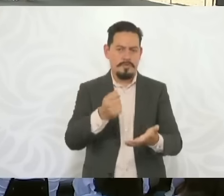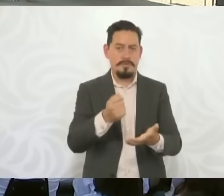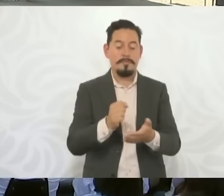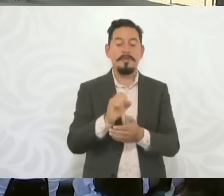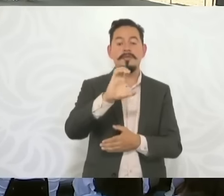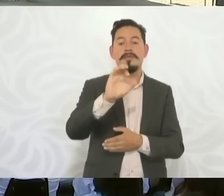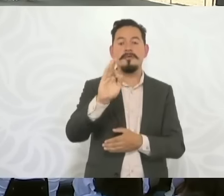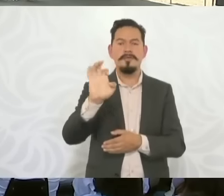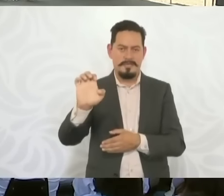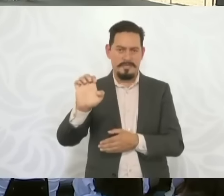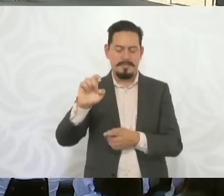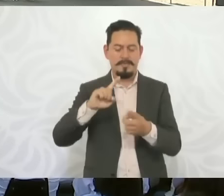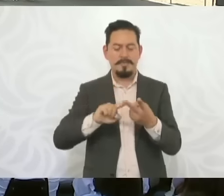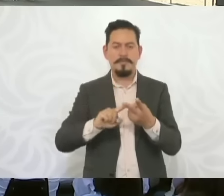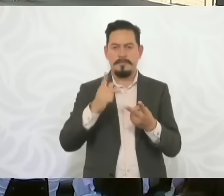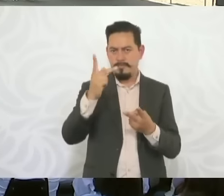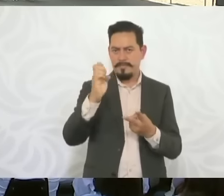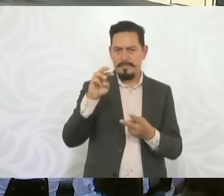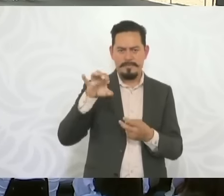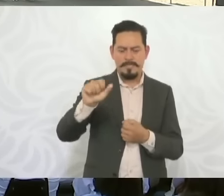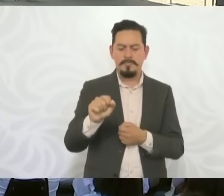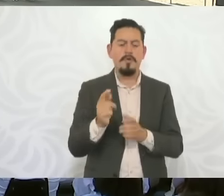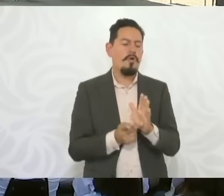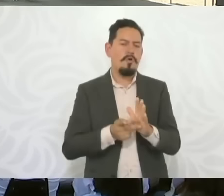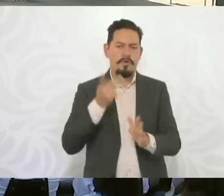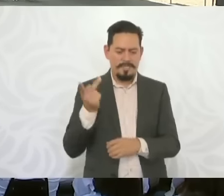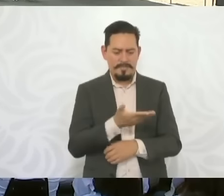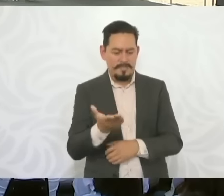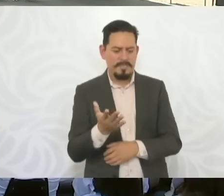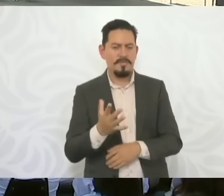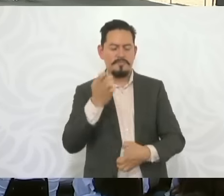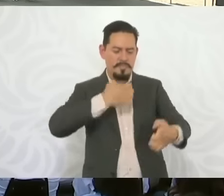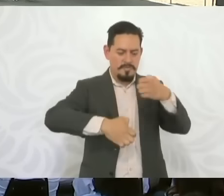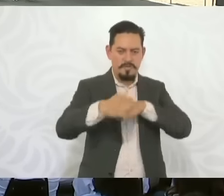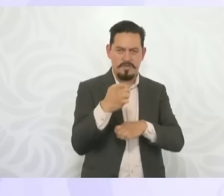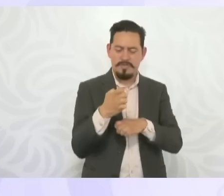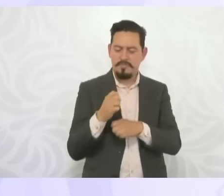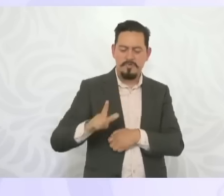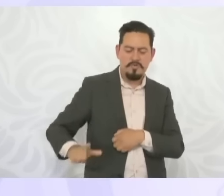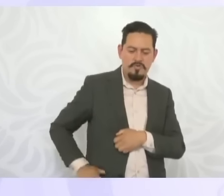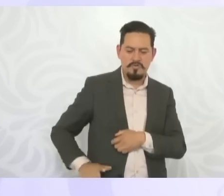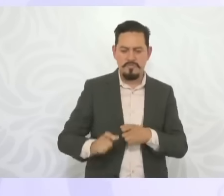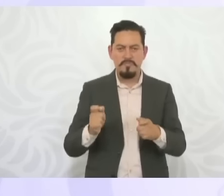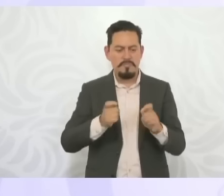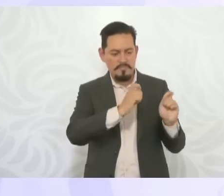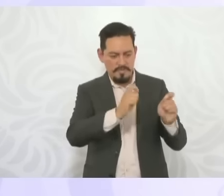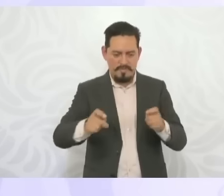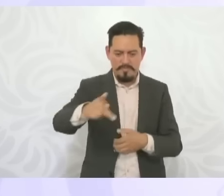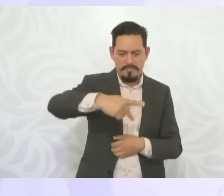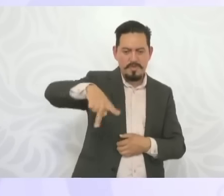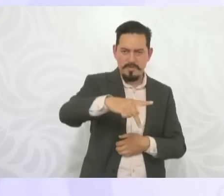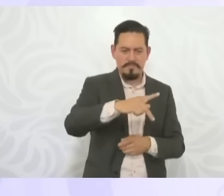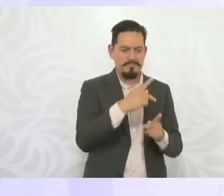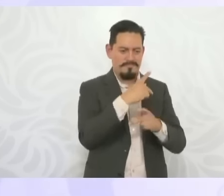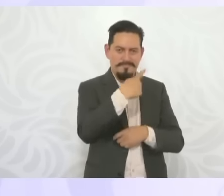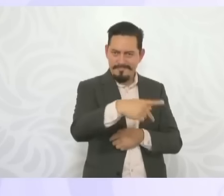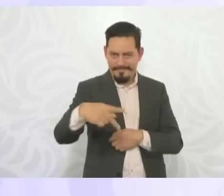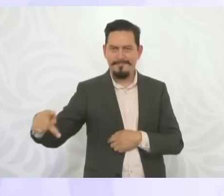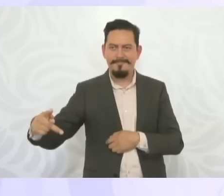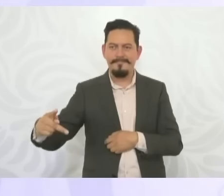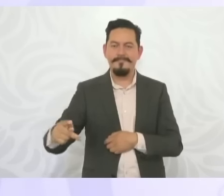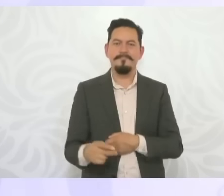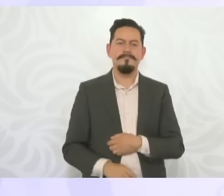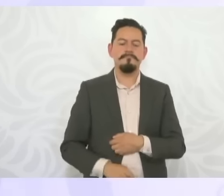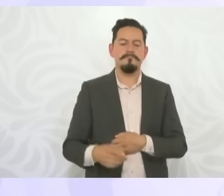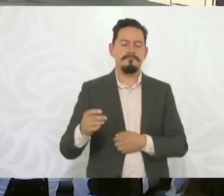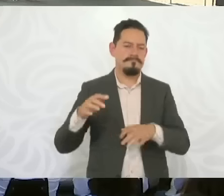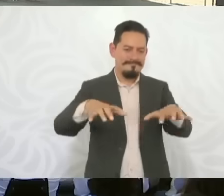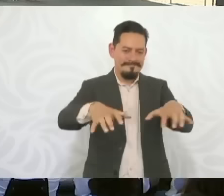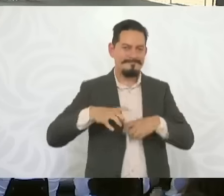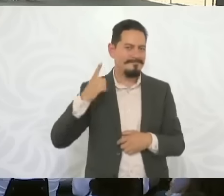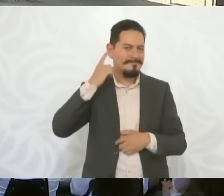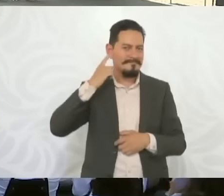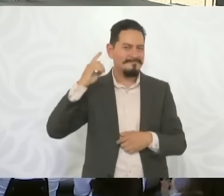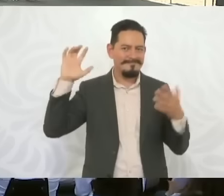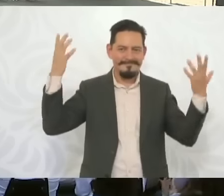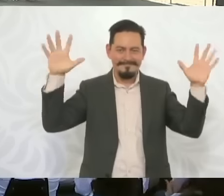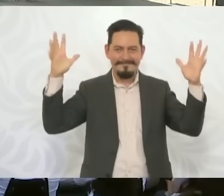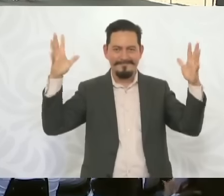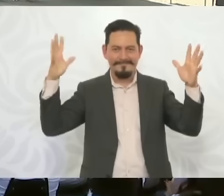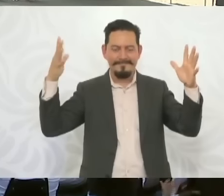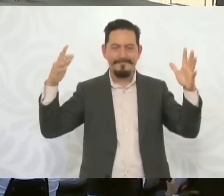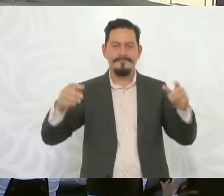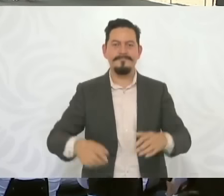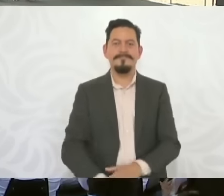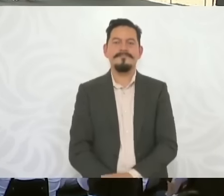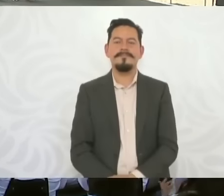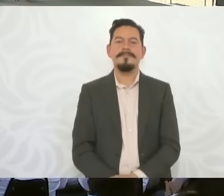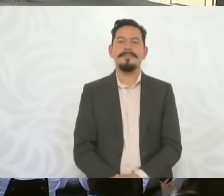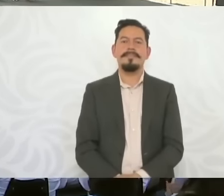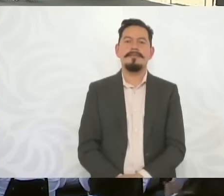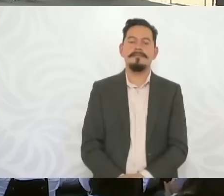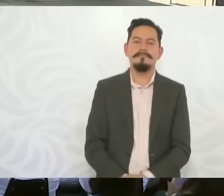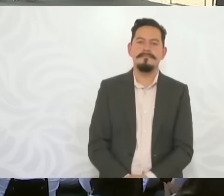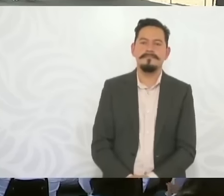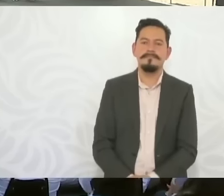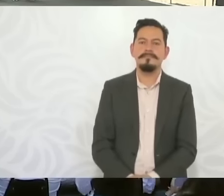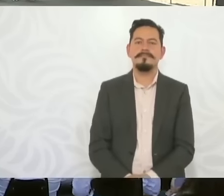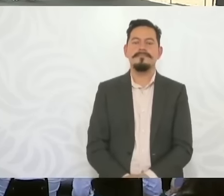y Pemex volvieron a ser las empresas públicas de todas y todos los mexicanos, del pueblo de México.